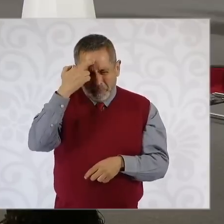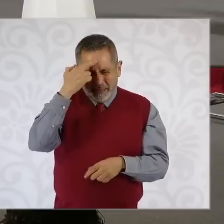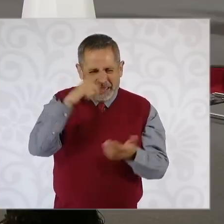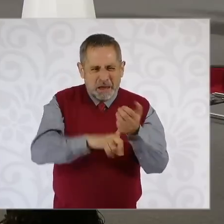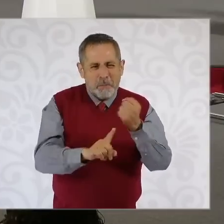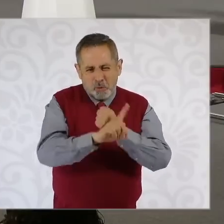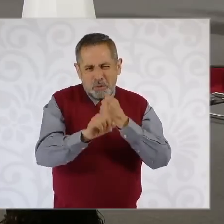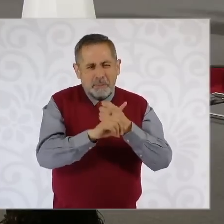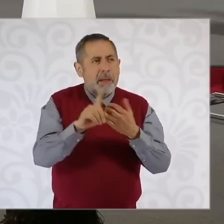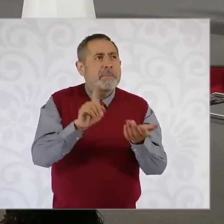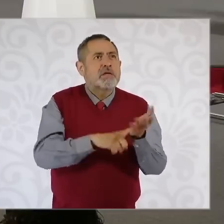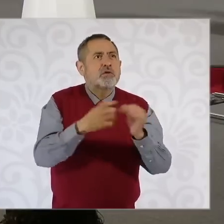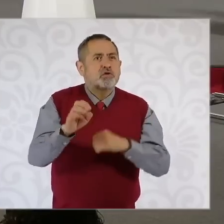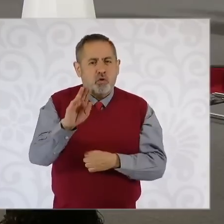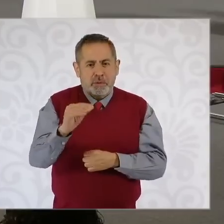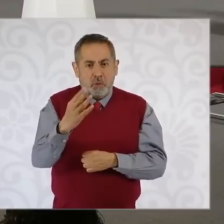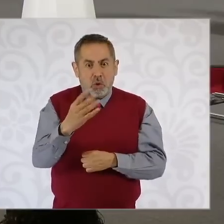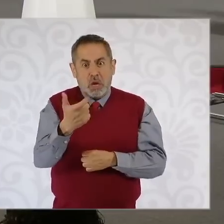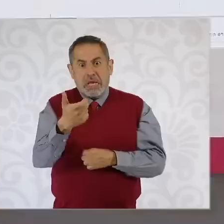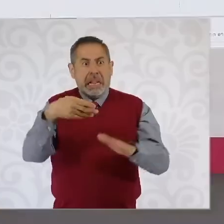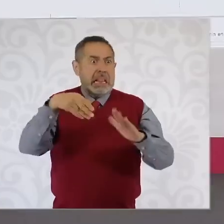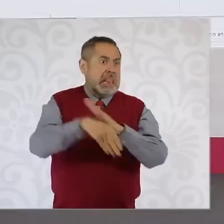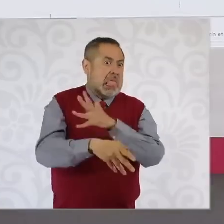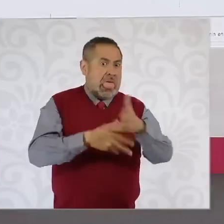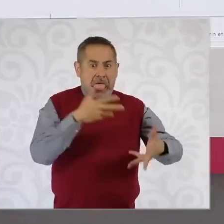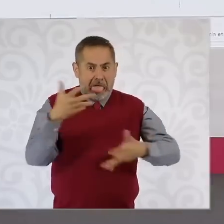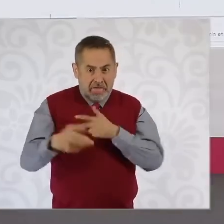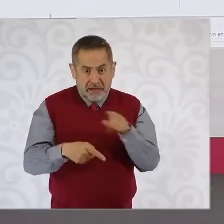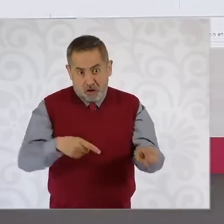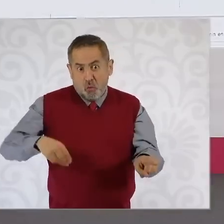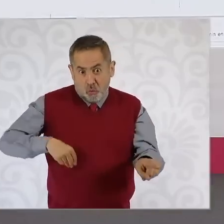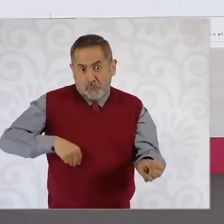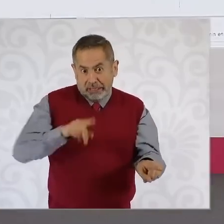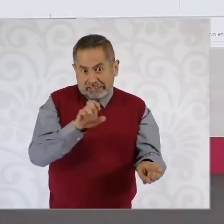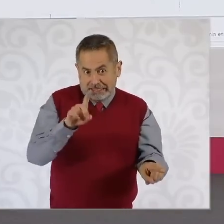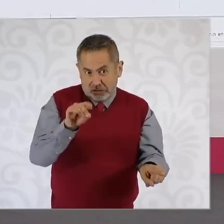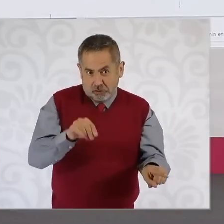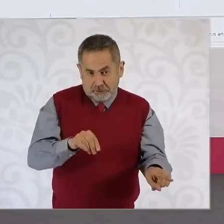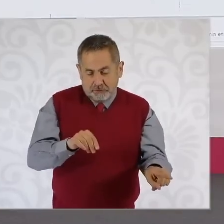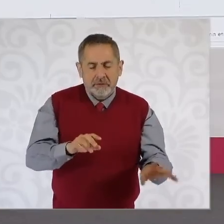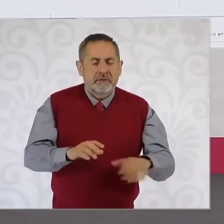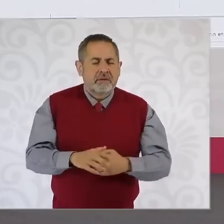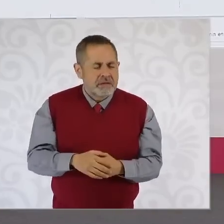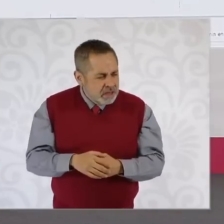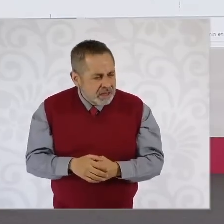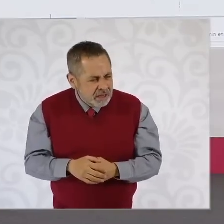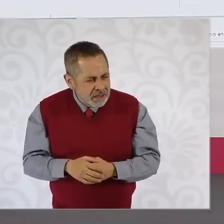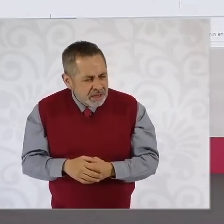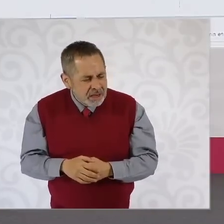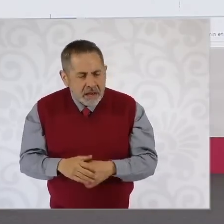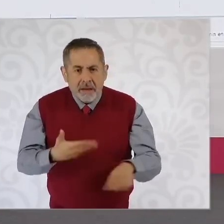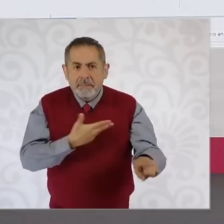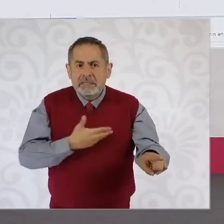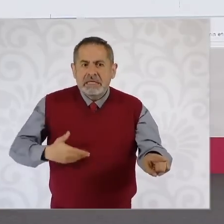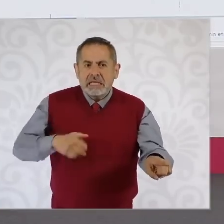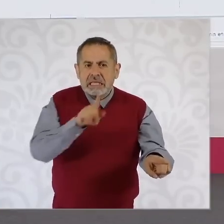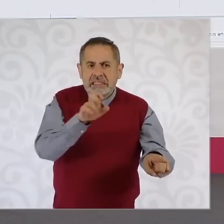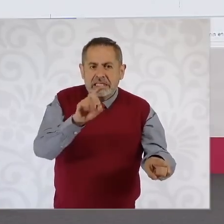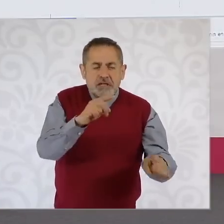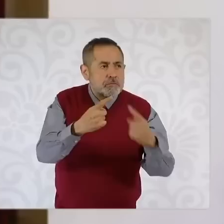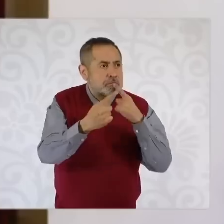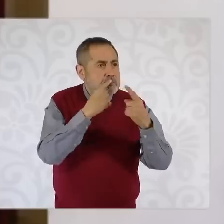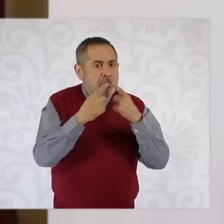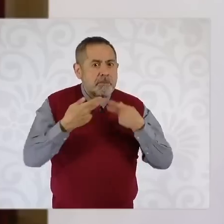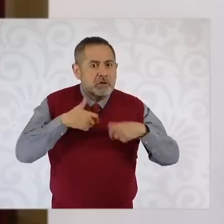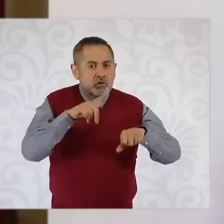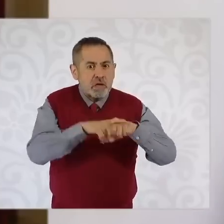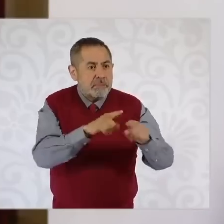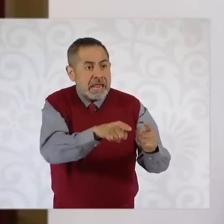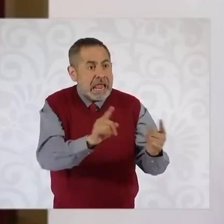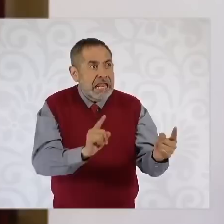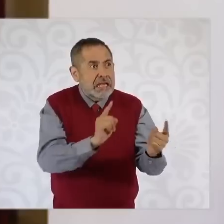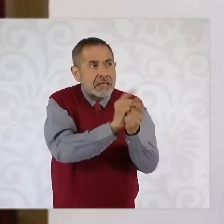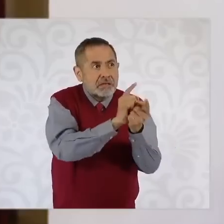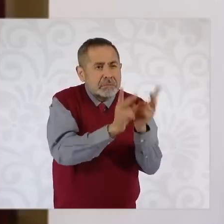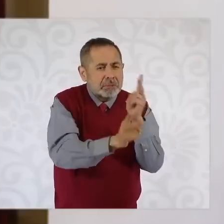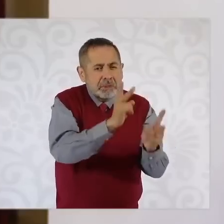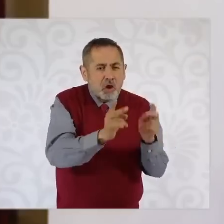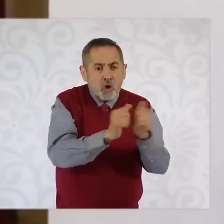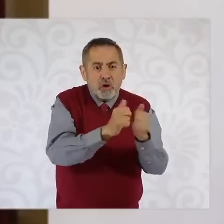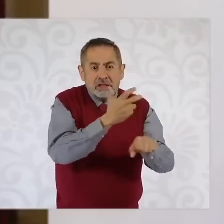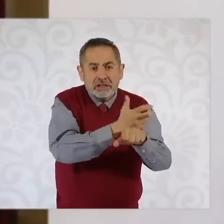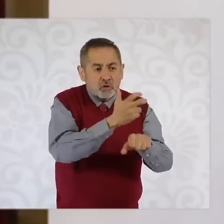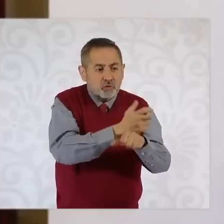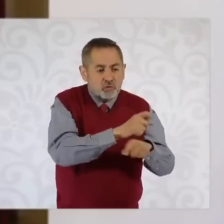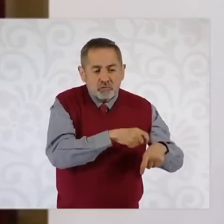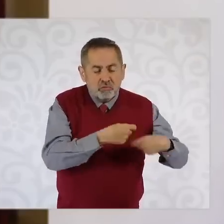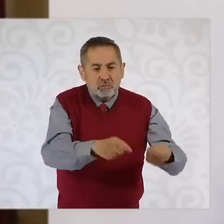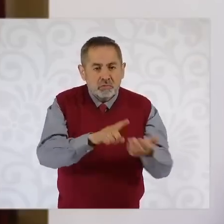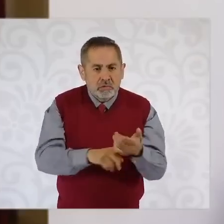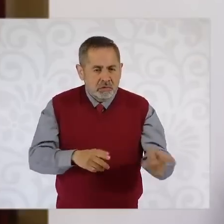94 negociación que el presidente Cedillo gestionó personalmente se le demandó el